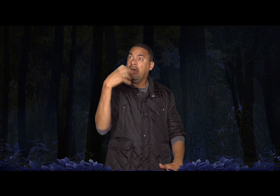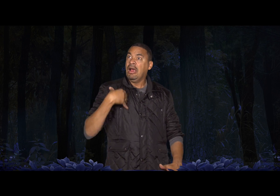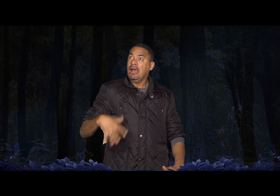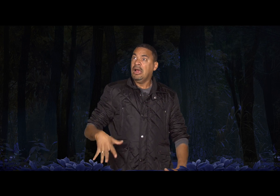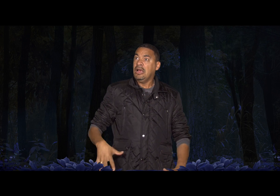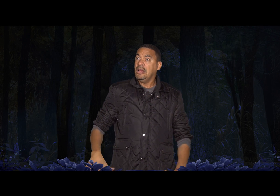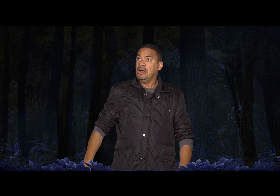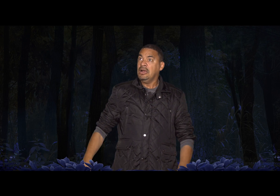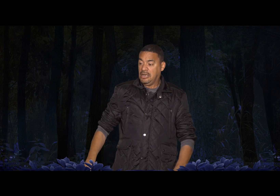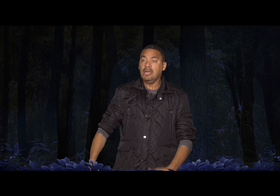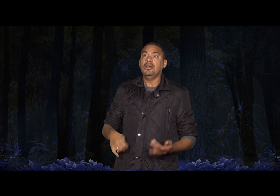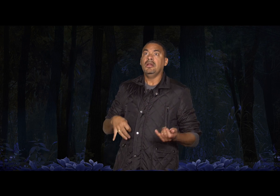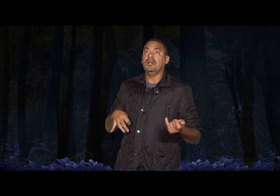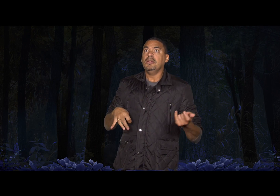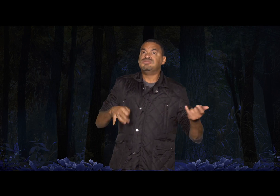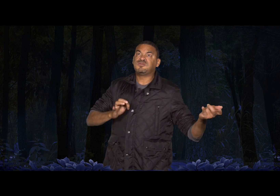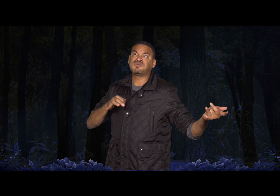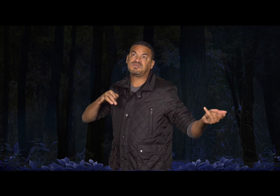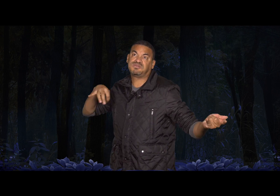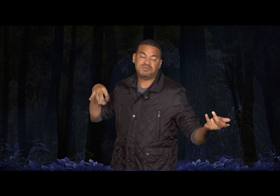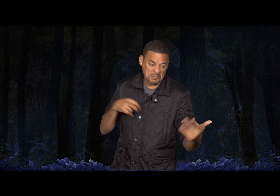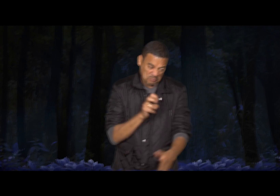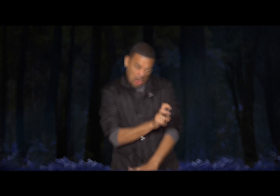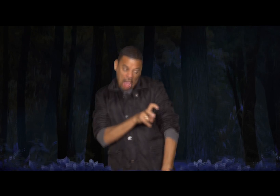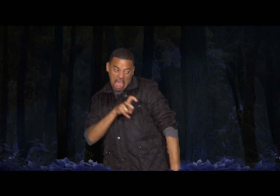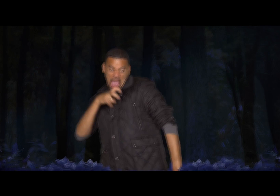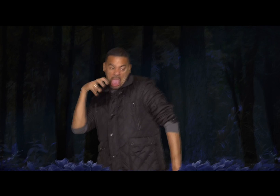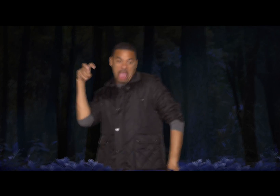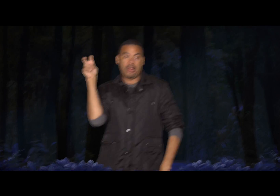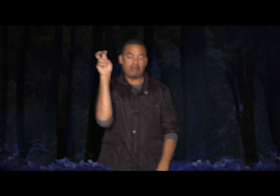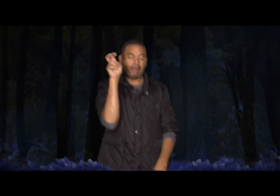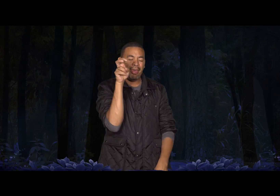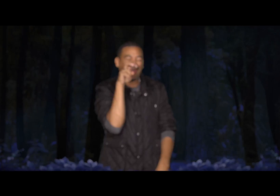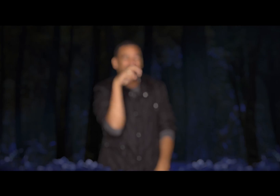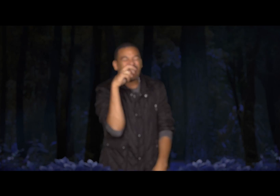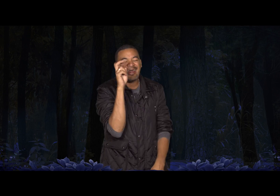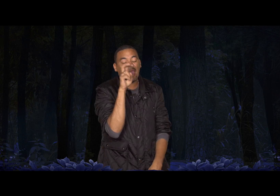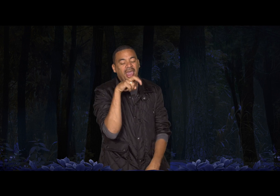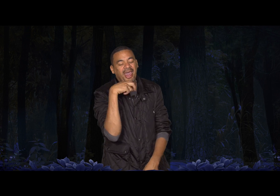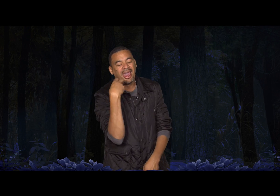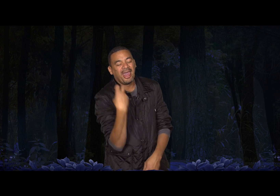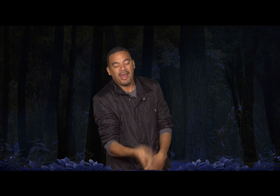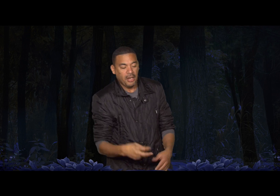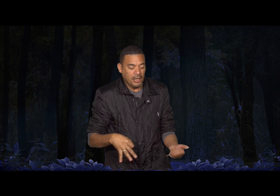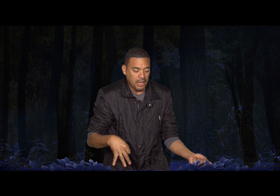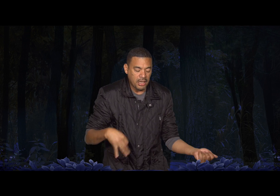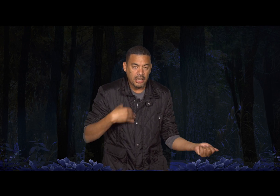Como pudo alcanzó su violín y comenzó a tocarlo, la serpiente, que se lanzó a morderlo, fue detenida y tranquilizada por el sonido del violín hasta caer dormida.